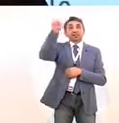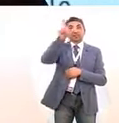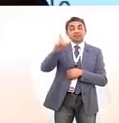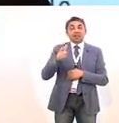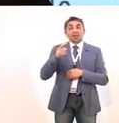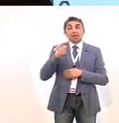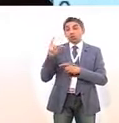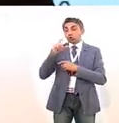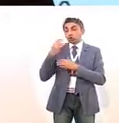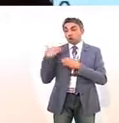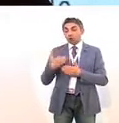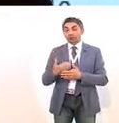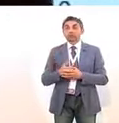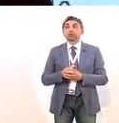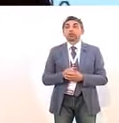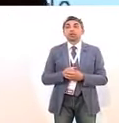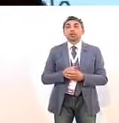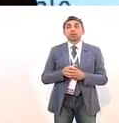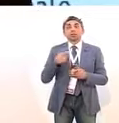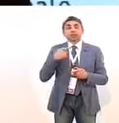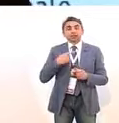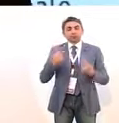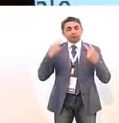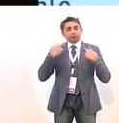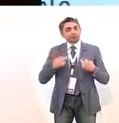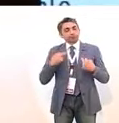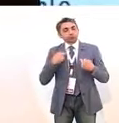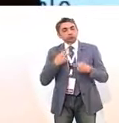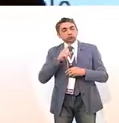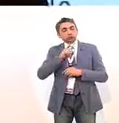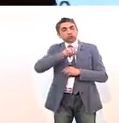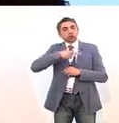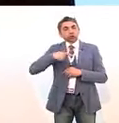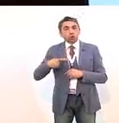e in queste ore. Lo dico perché se ho vissuto con grande dolore il fatto che il Presidente